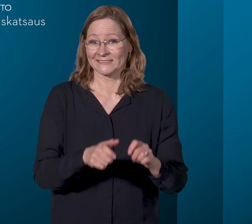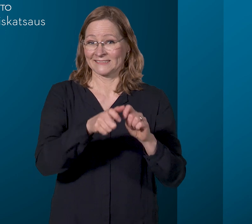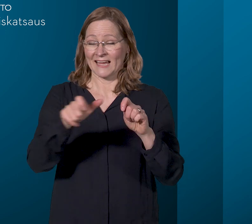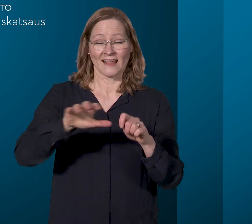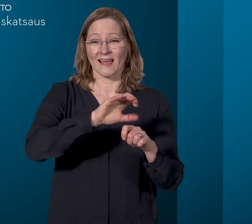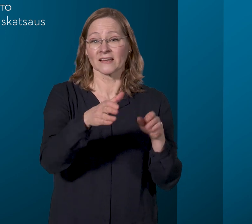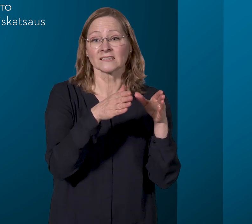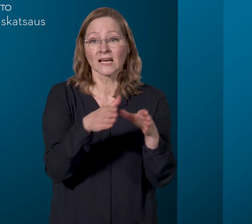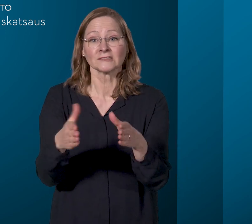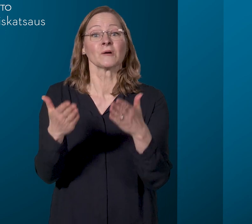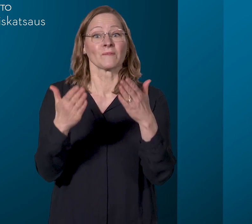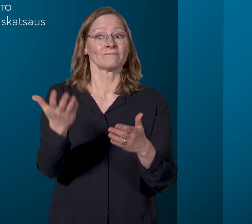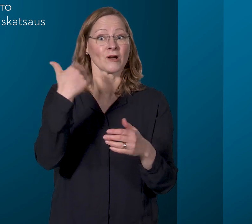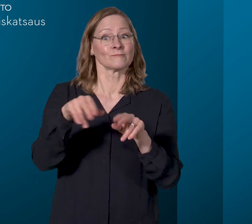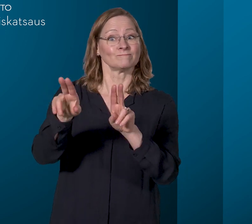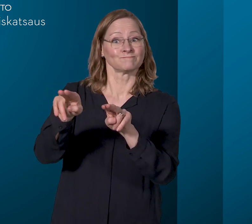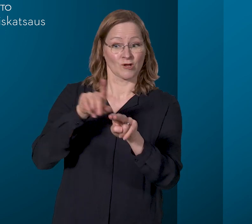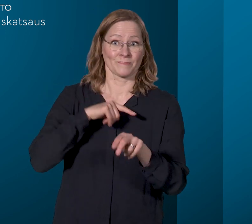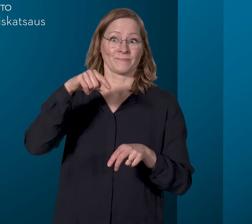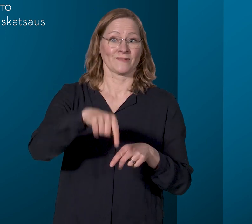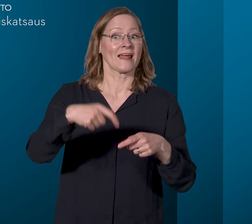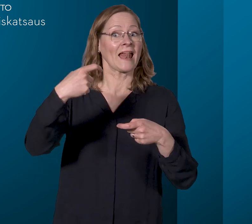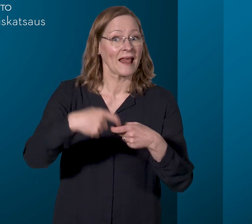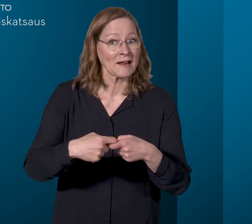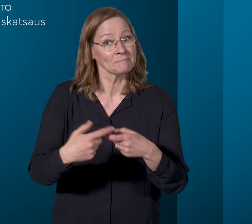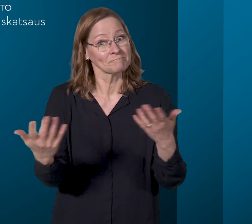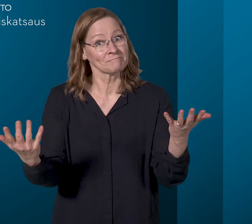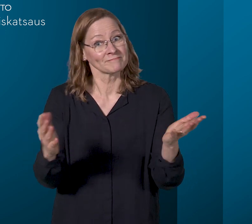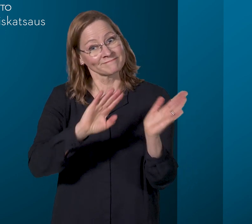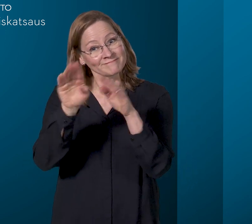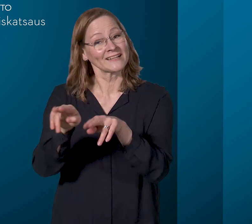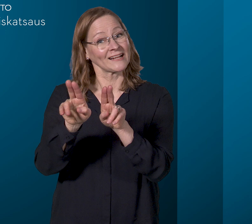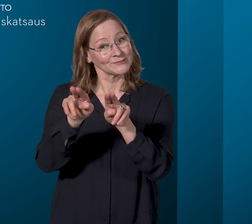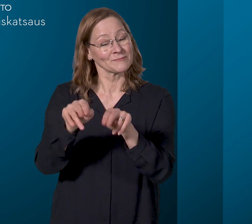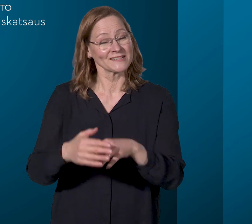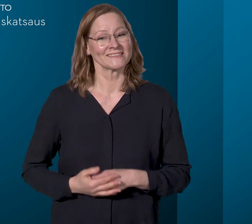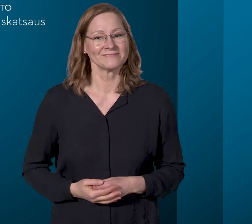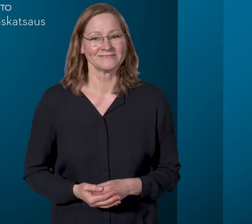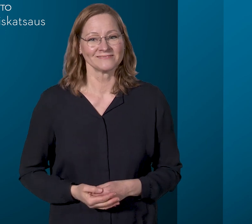Sarjan kaikki jaksot ovat nyt katsottavissa alla olevan linkin takaa. Ei muuta kuin katsomaan!